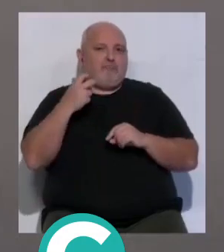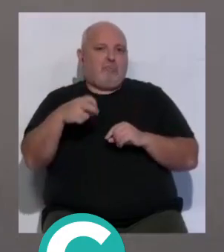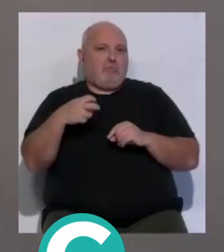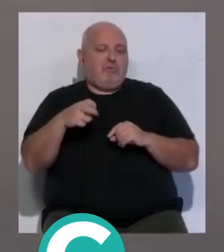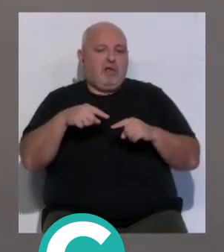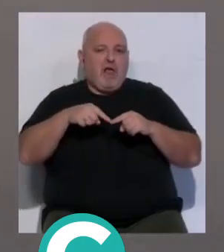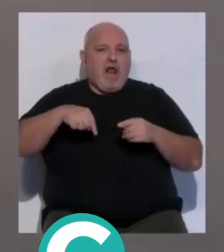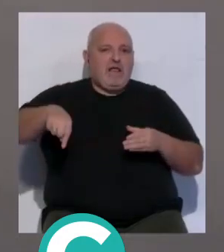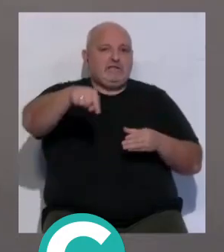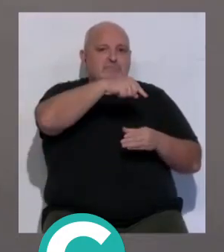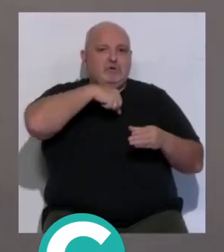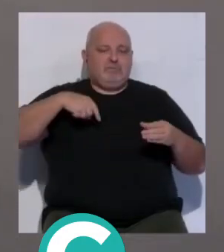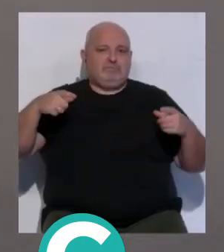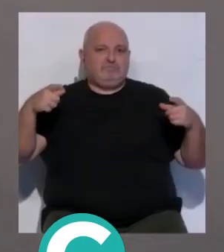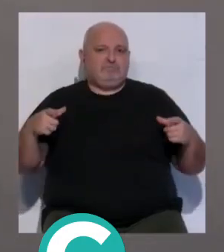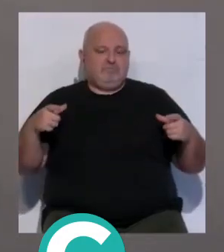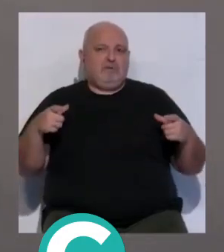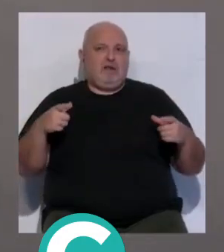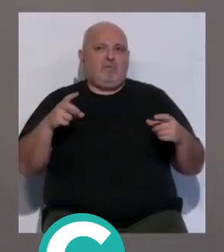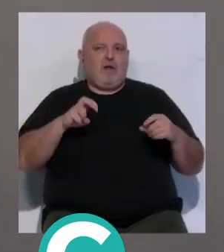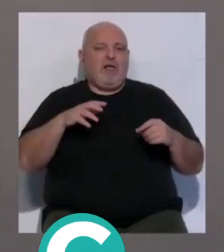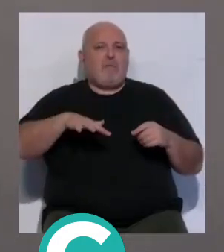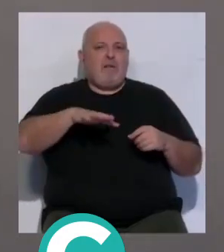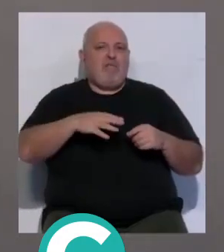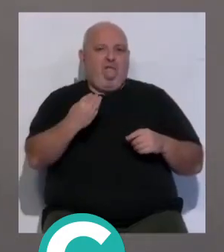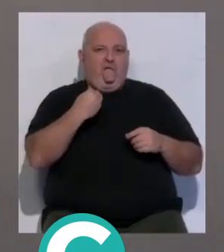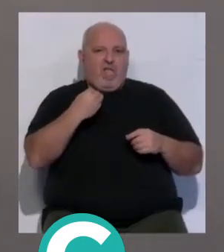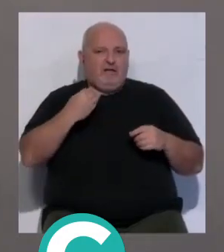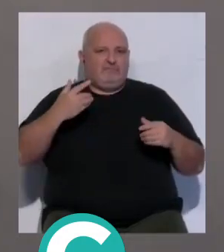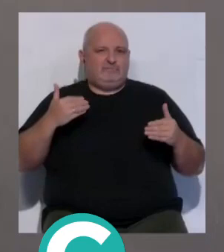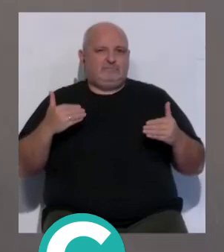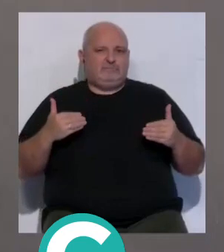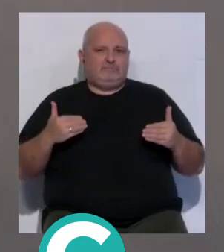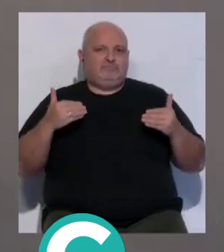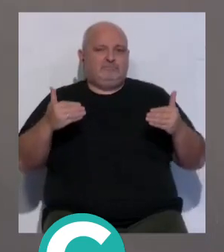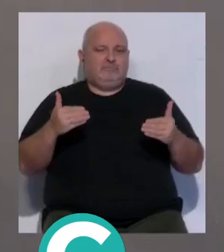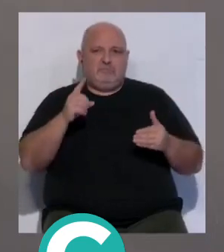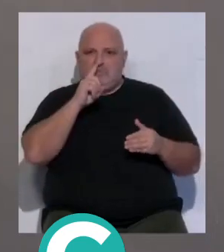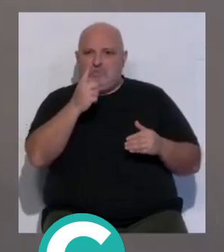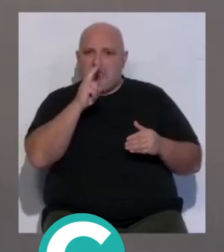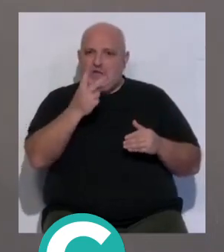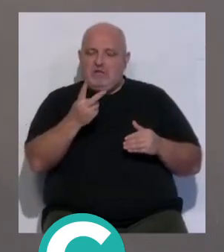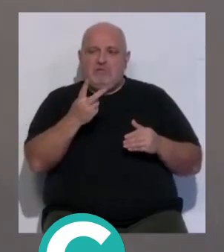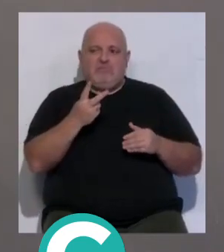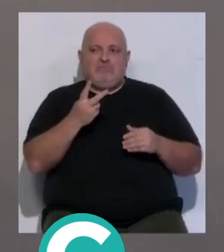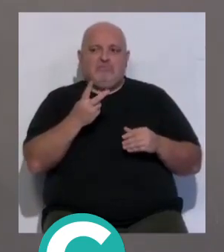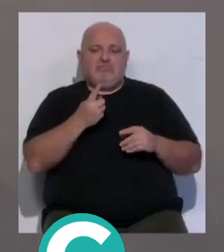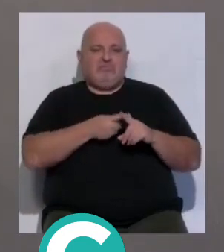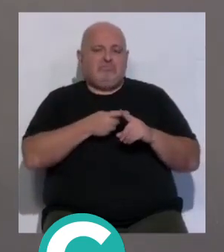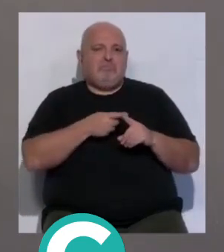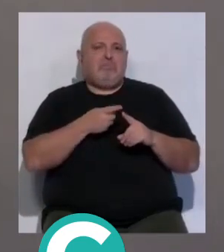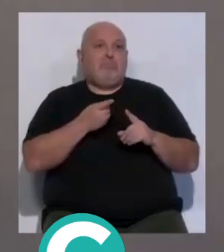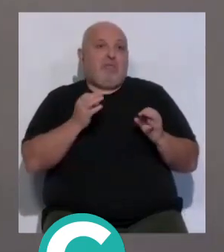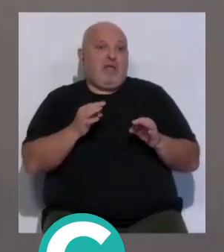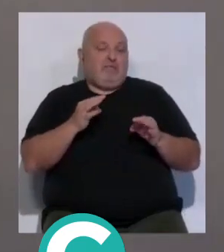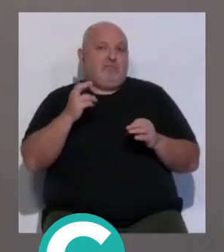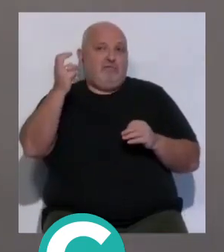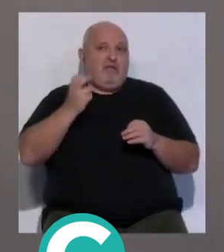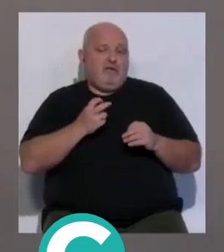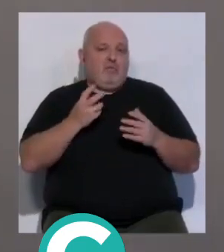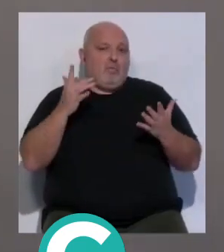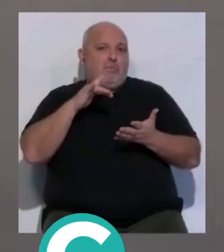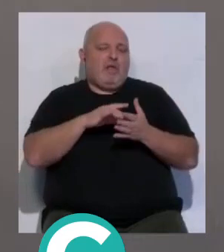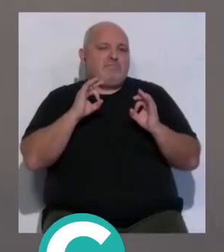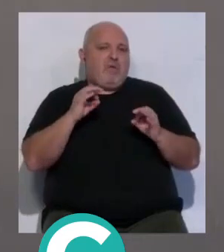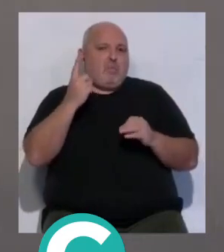de atletismo te hace que al año los dos años se acometen porque viene una un evento puede ser una